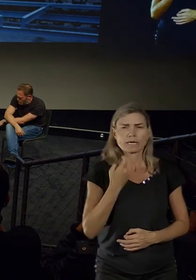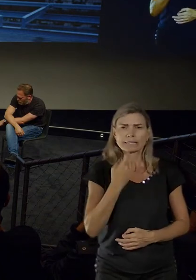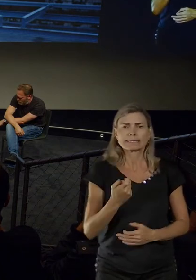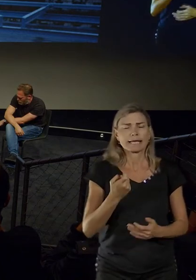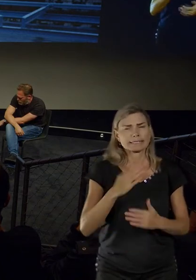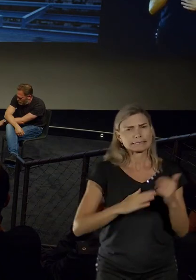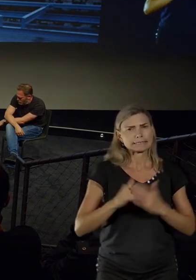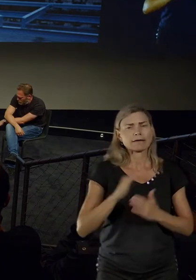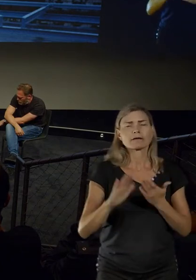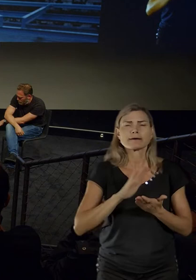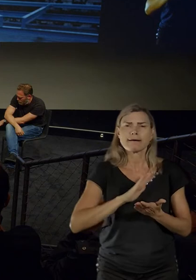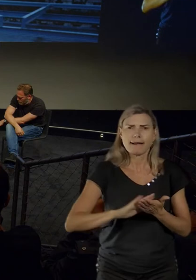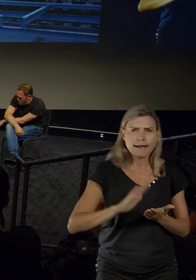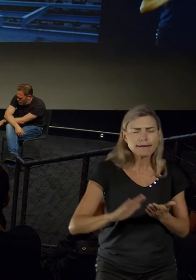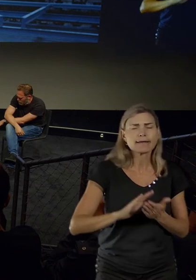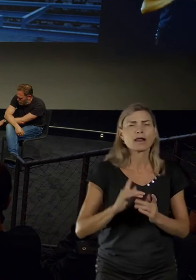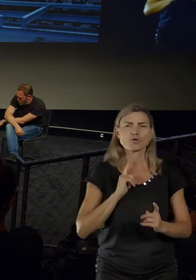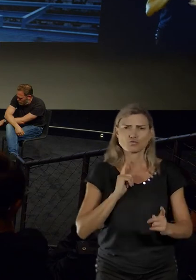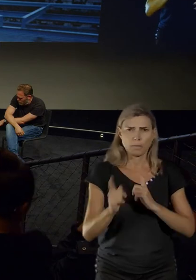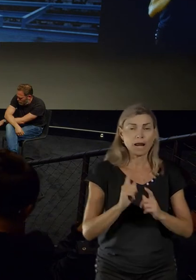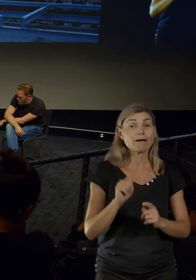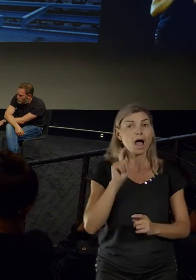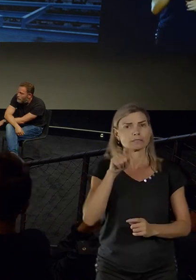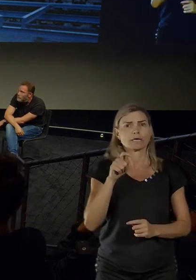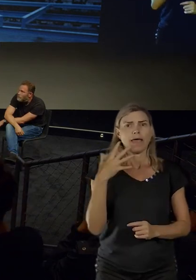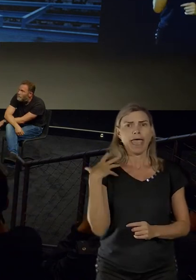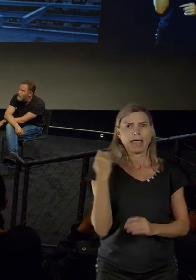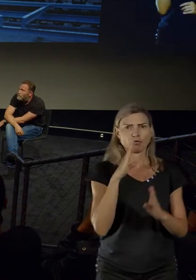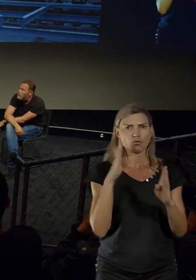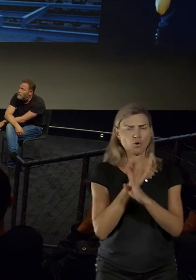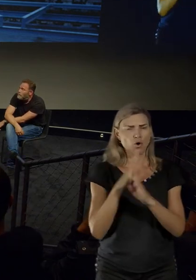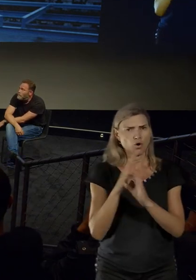Nějakého rychlého ekologického způsobu dopravy. Abychom se konečně napojili na